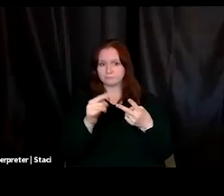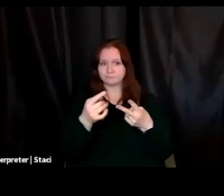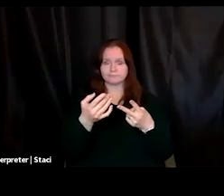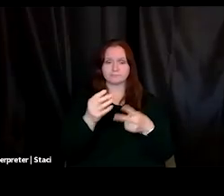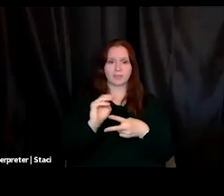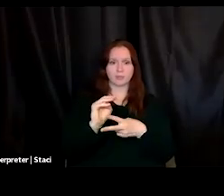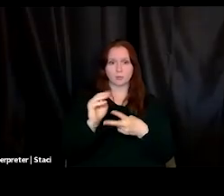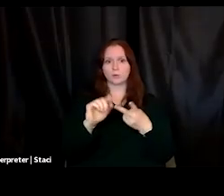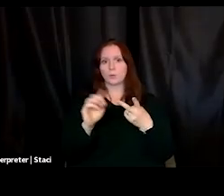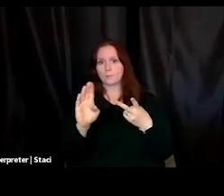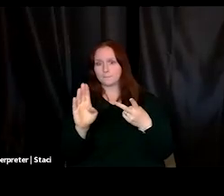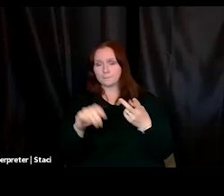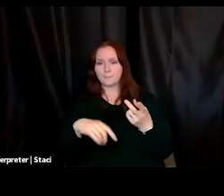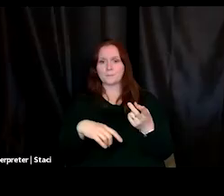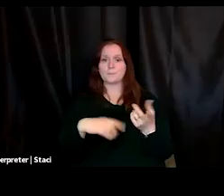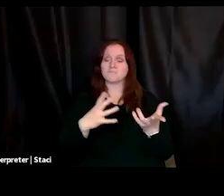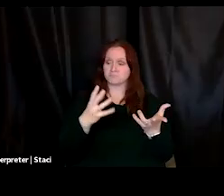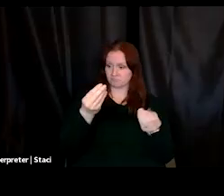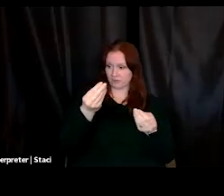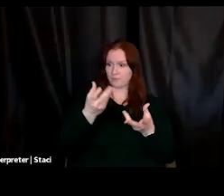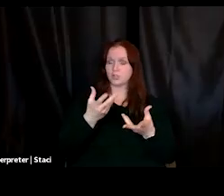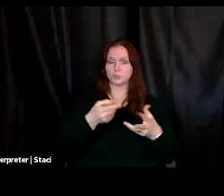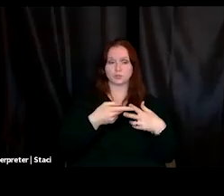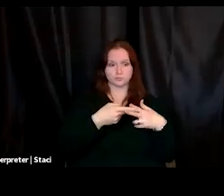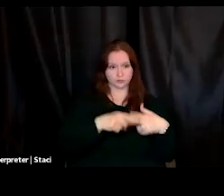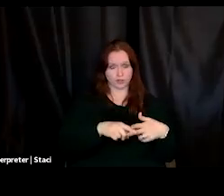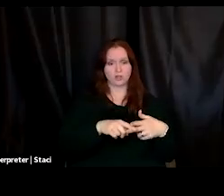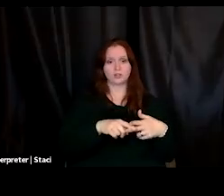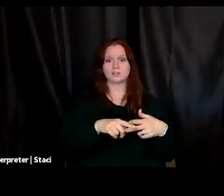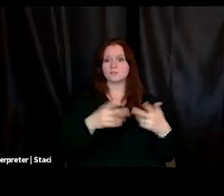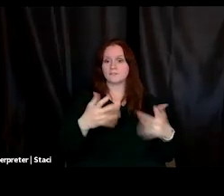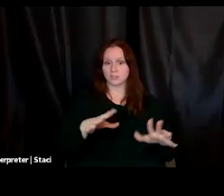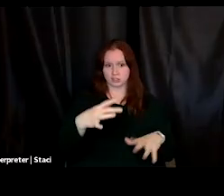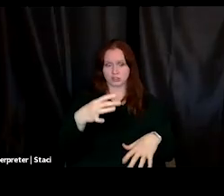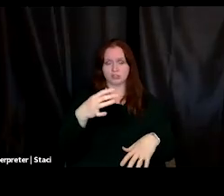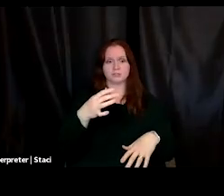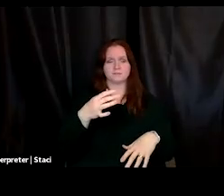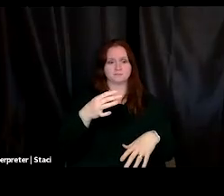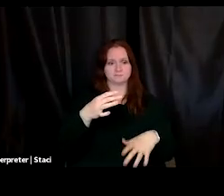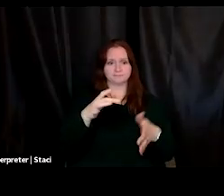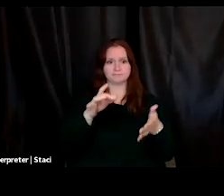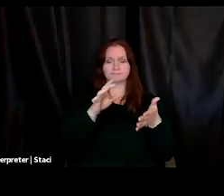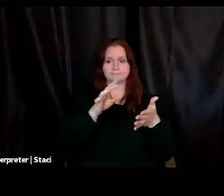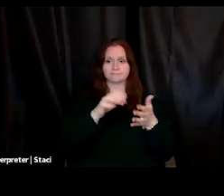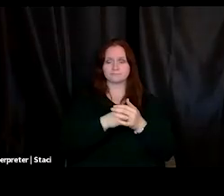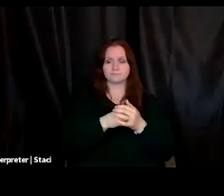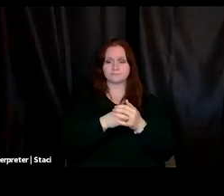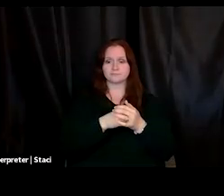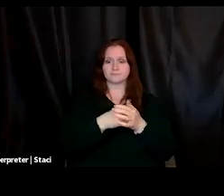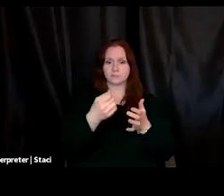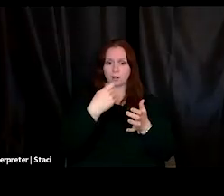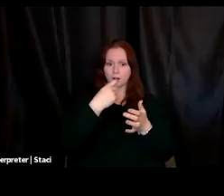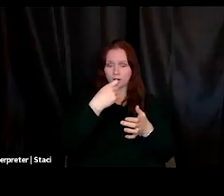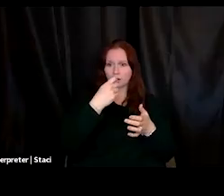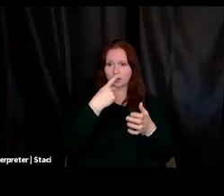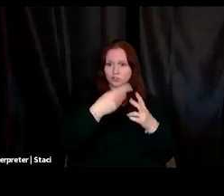[Zuzanna] Hola, ¿me escuchan? Sí. Hola. Ok. Gracias por tenerme aquí.